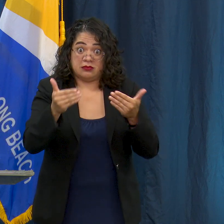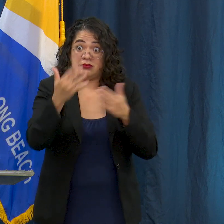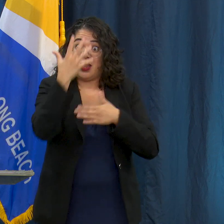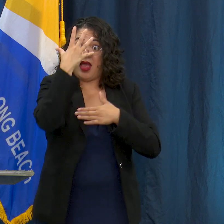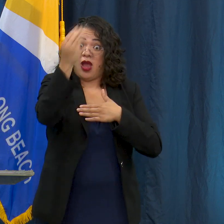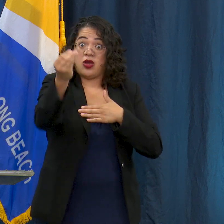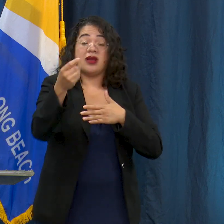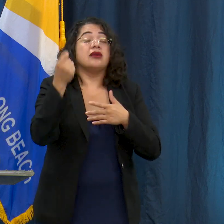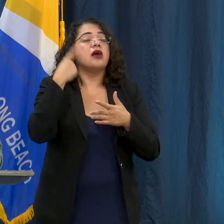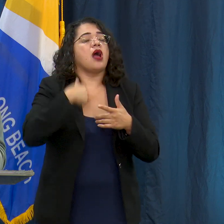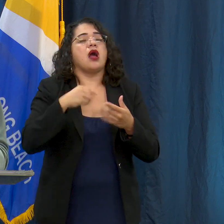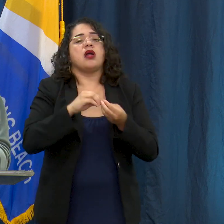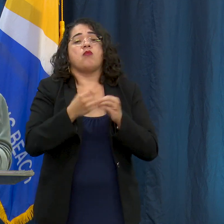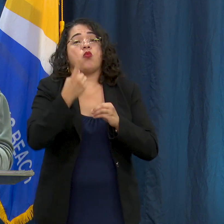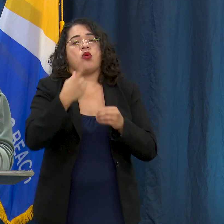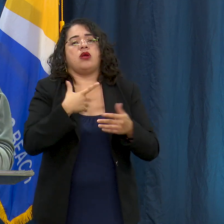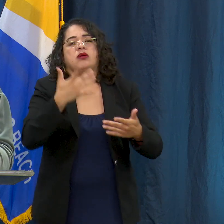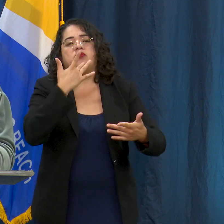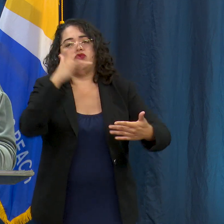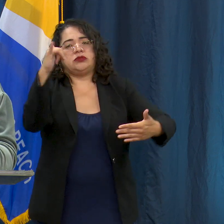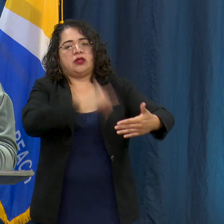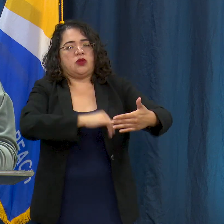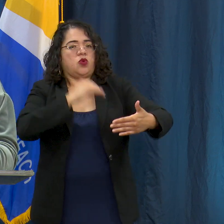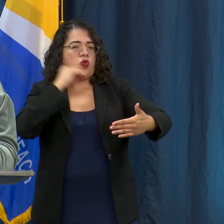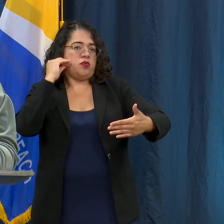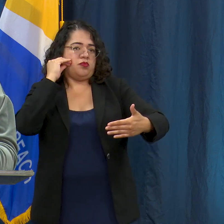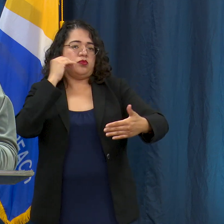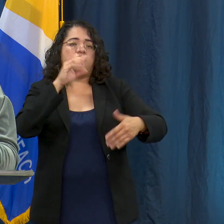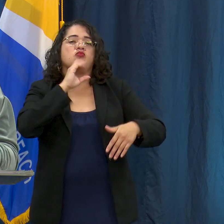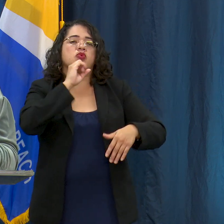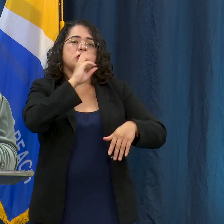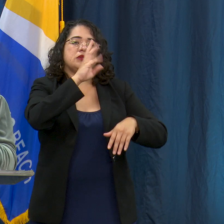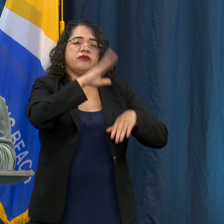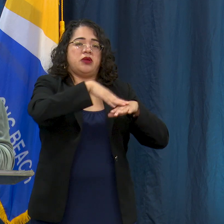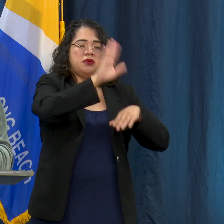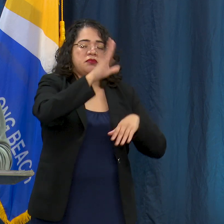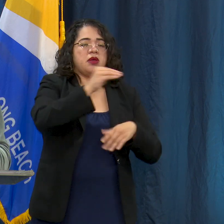de mayoría de personas con enfermedades Konica se queda en su casa Peru's es que